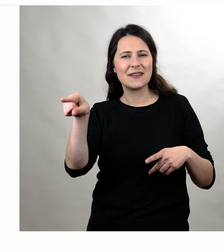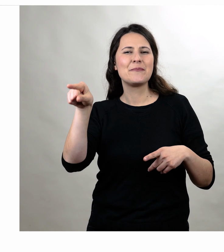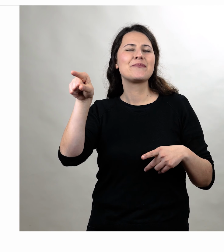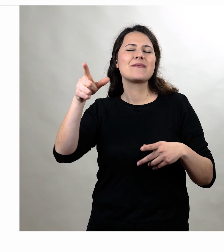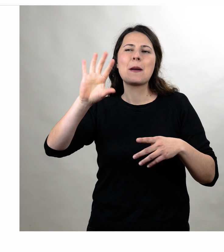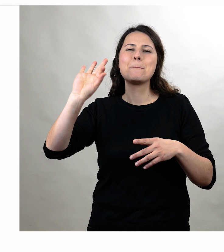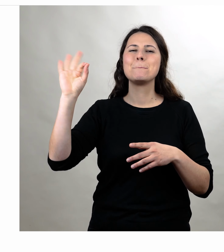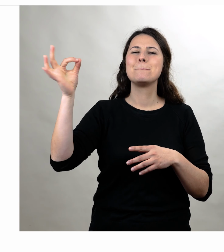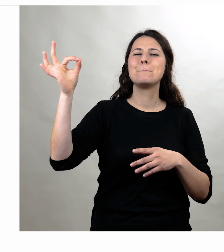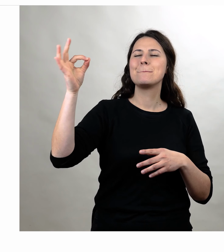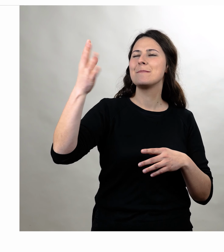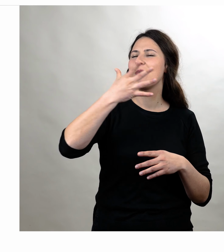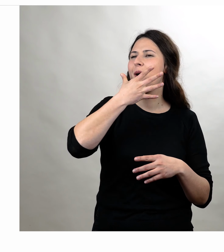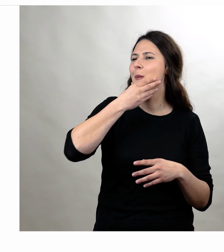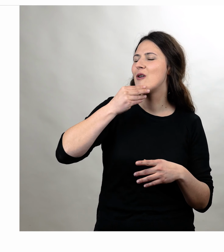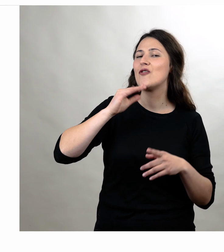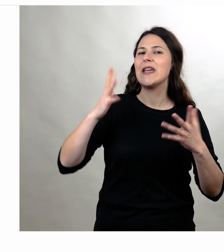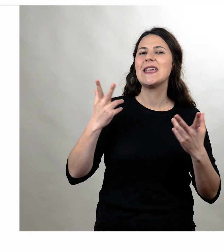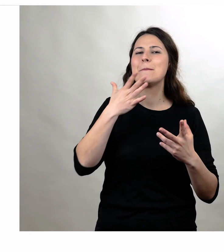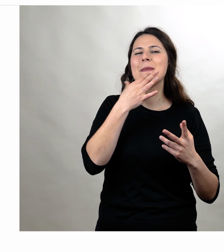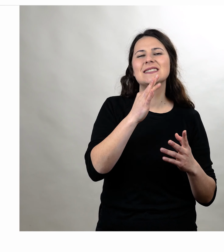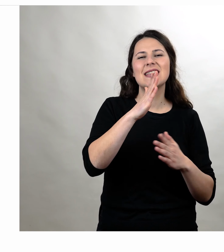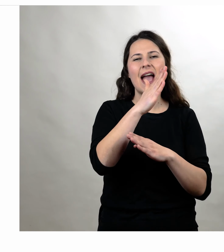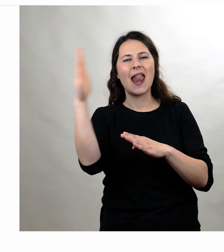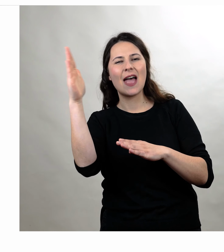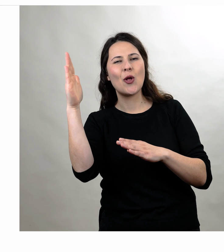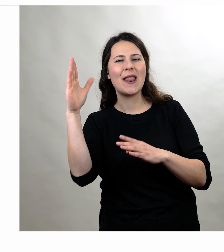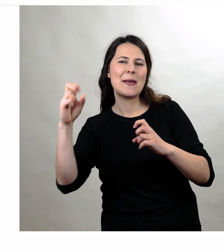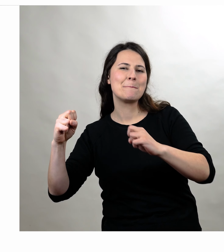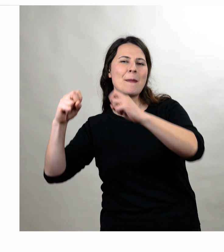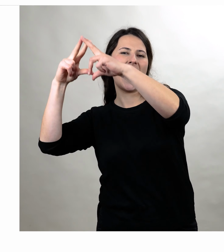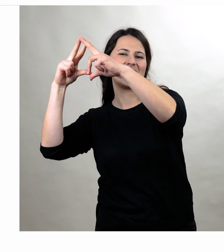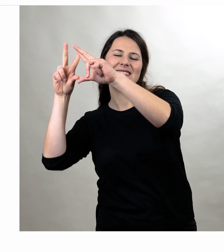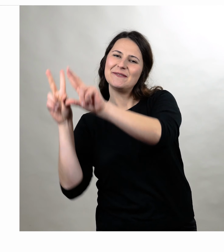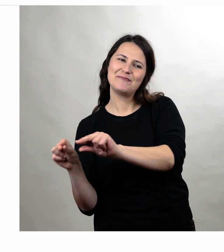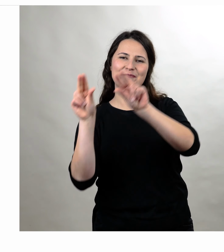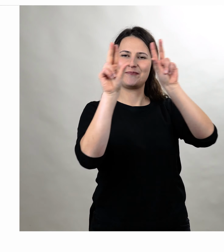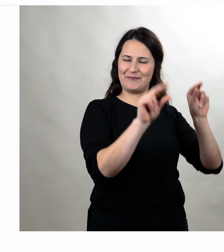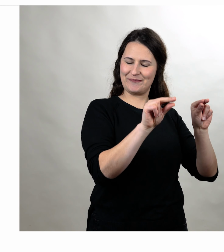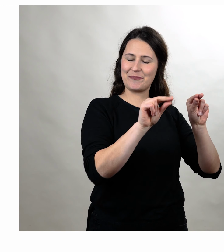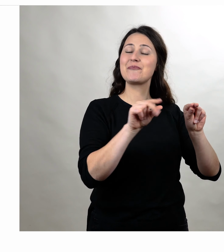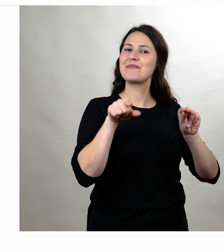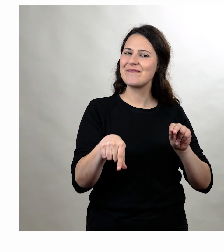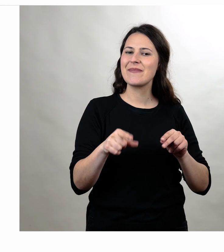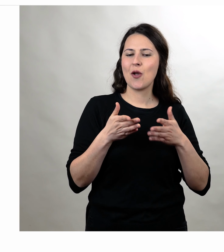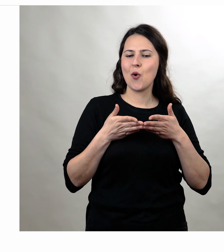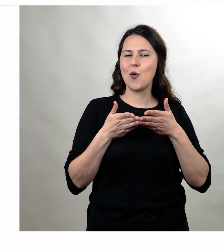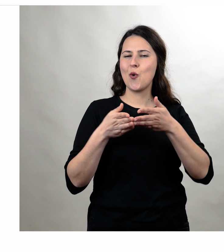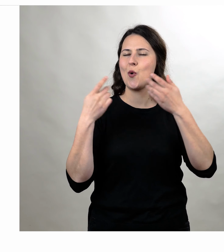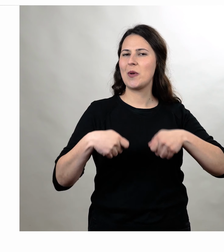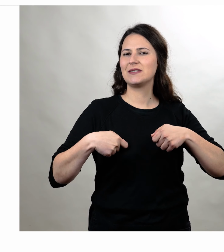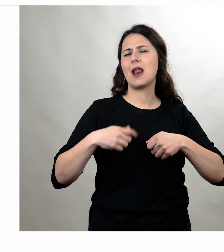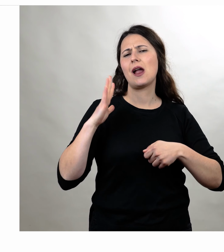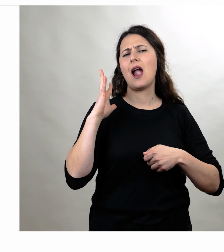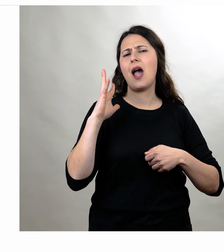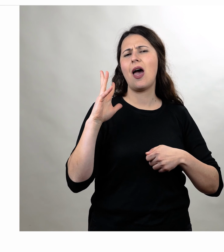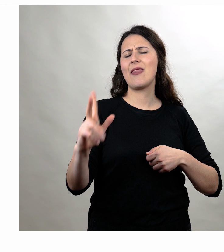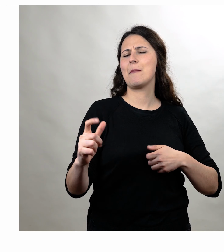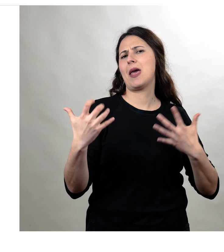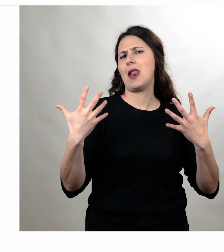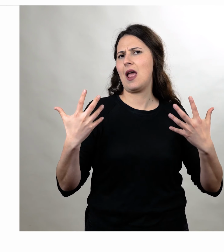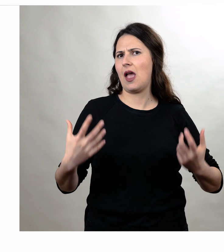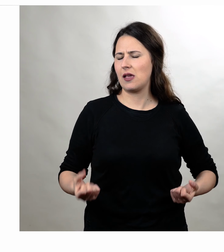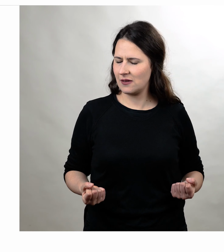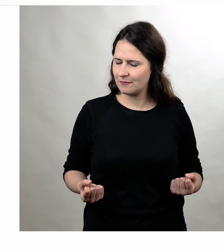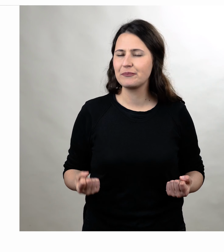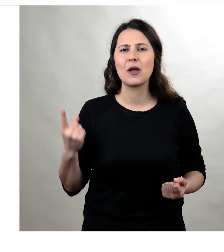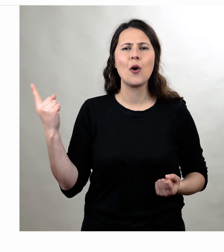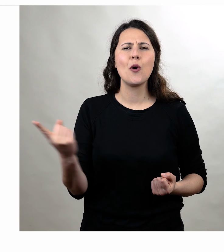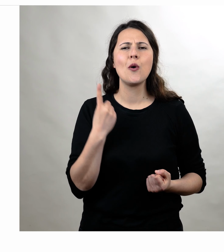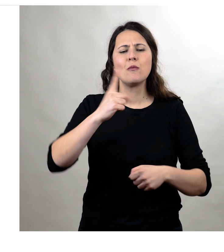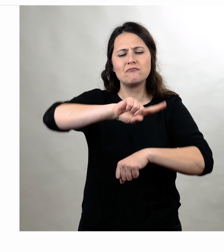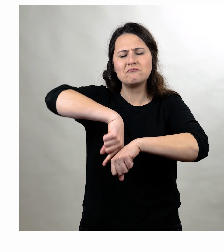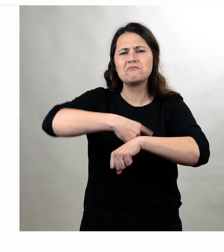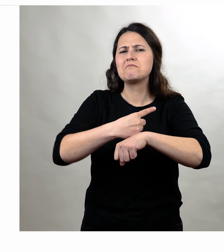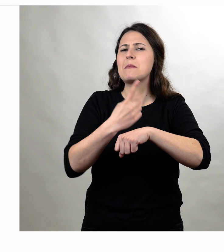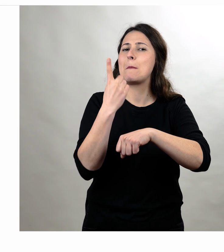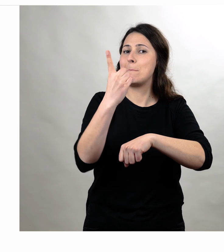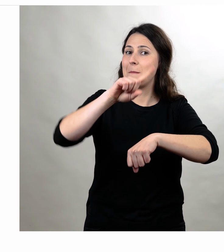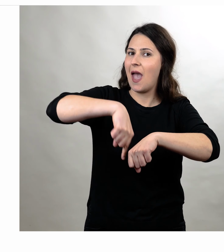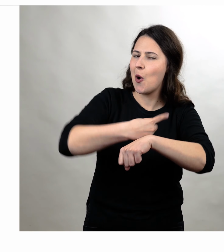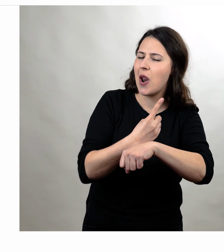Προσφέρονται κρουαζιέρες σε καθημερινή βάση. Οι κρουαζιέρες διαρκούν από μία έως δύο ώρες.